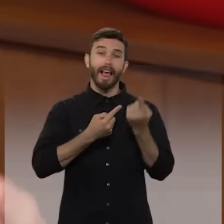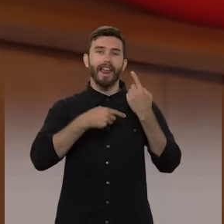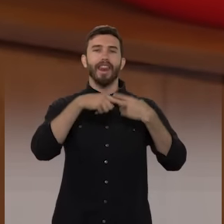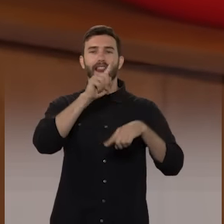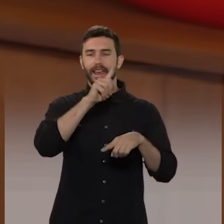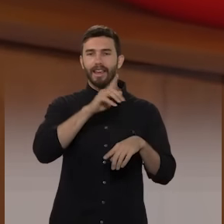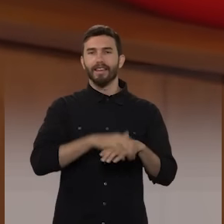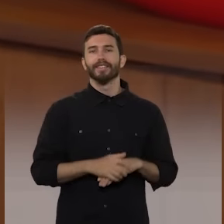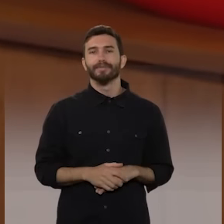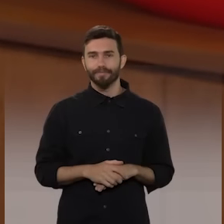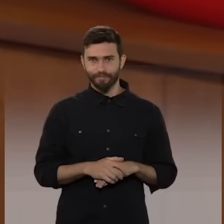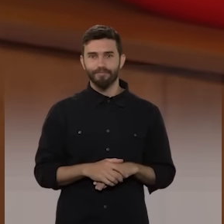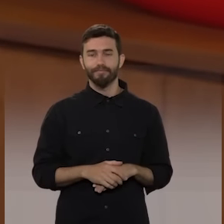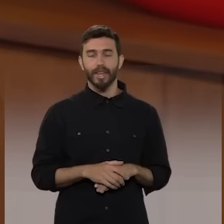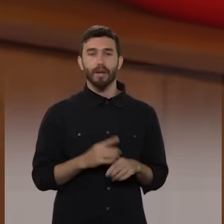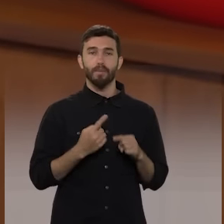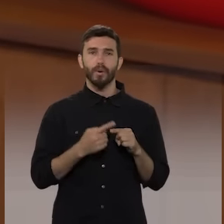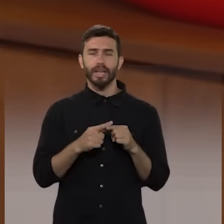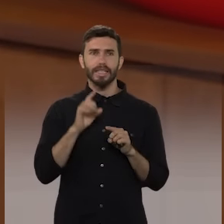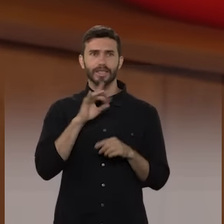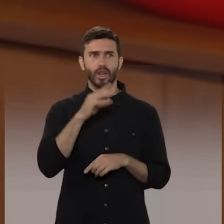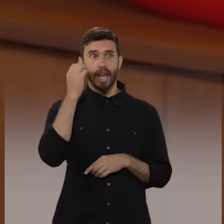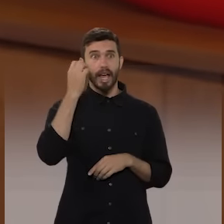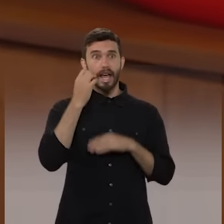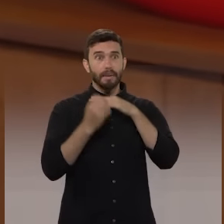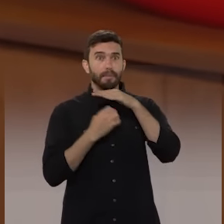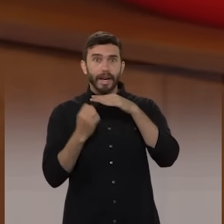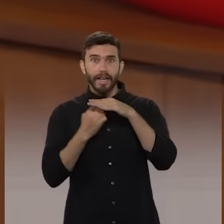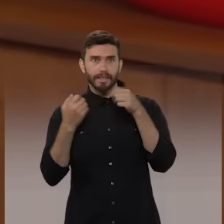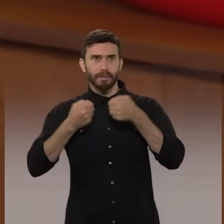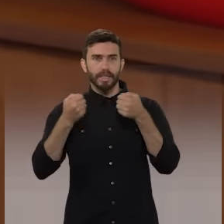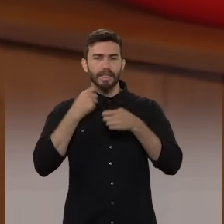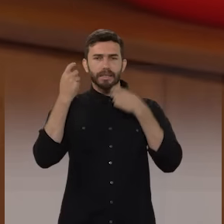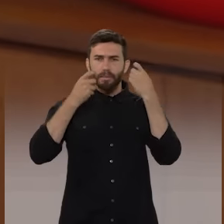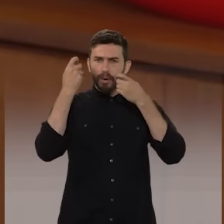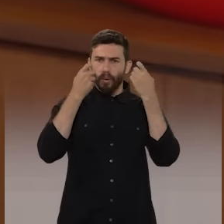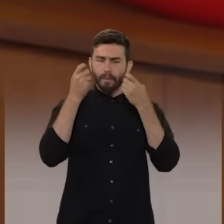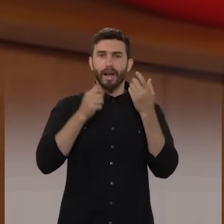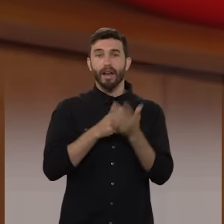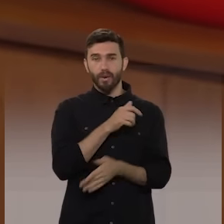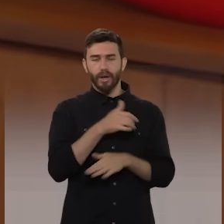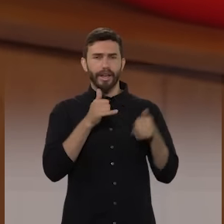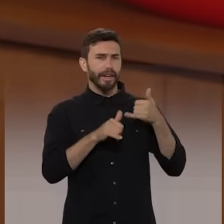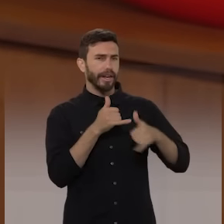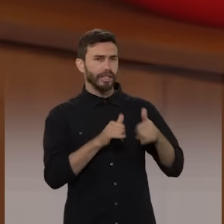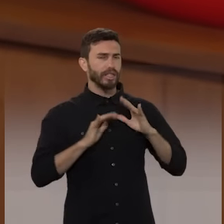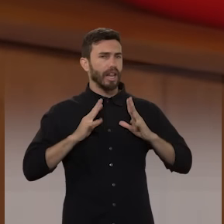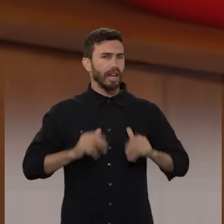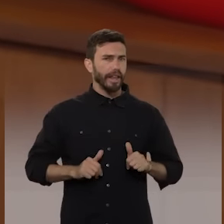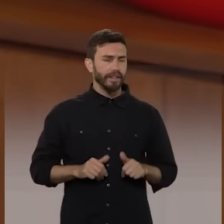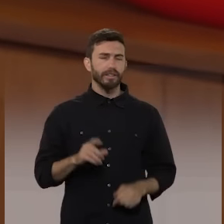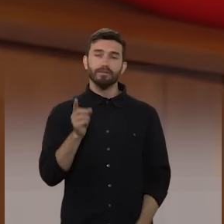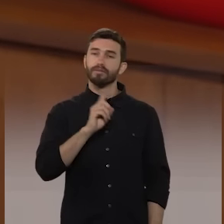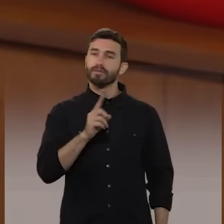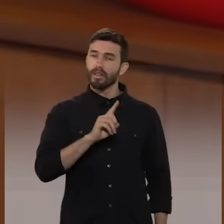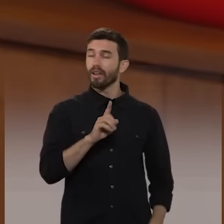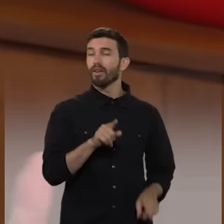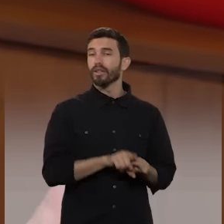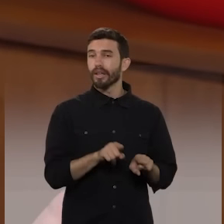não pode, tem que se preocupar com fontes poluentes internas. Nós, como pessoas, temos que pensar o que podemos fazer fora da empresa. Então, o que nós tentamos é fazer